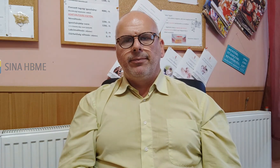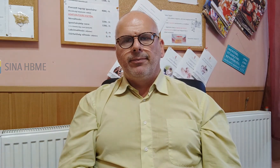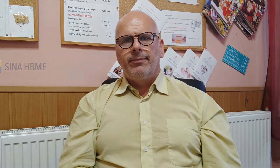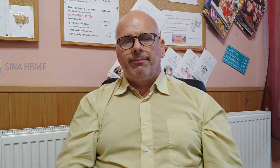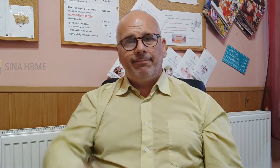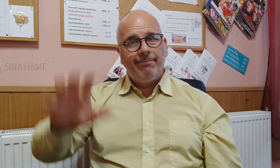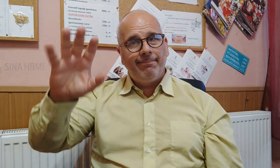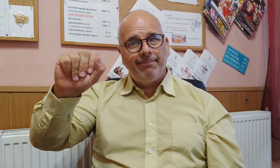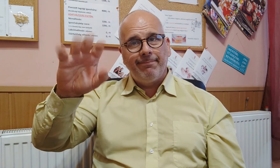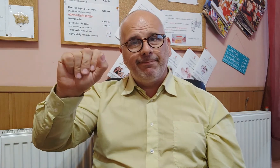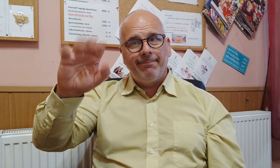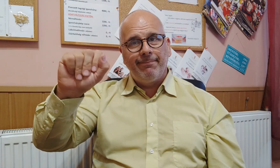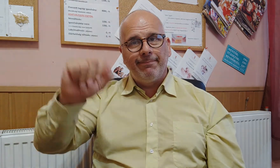Szia